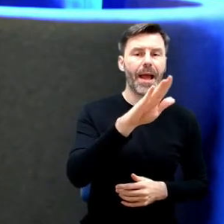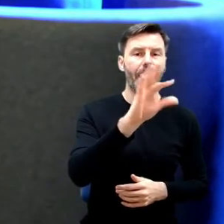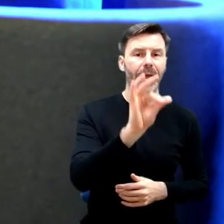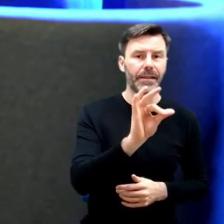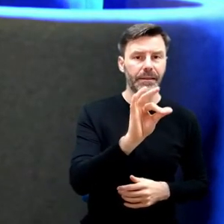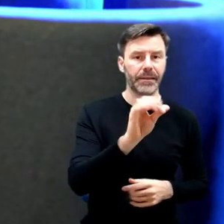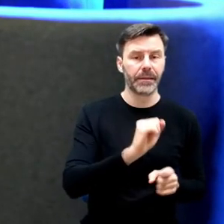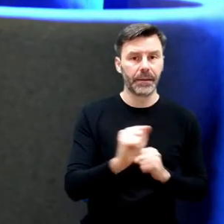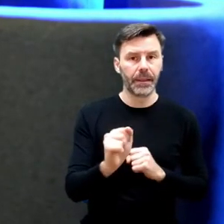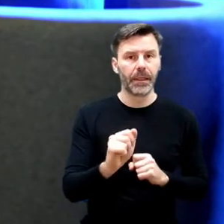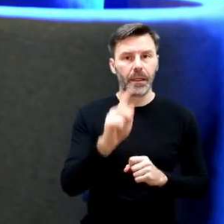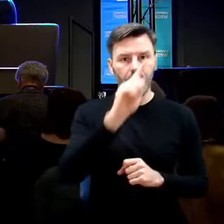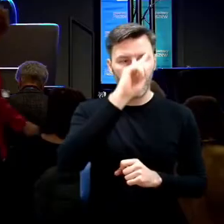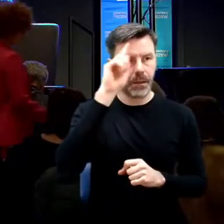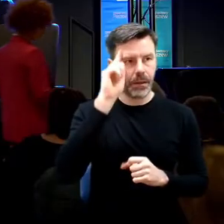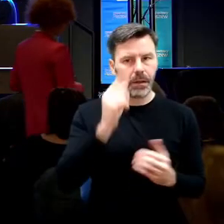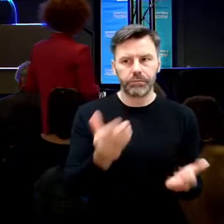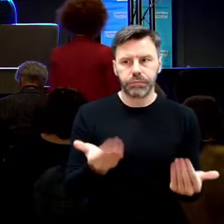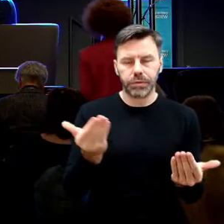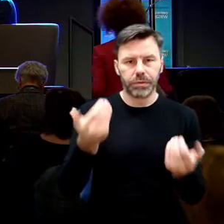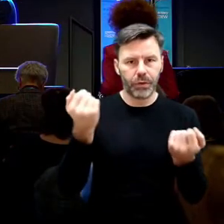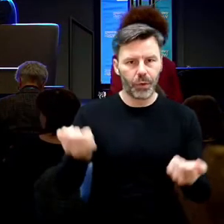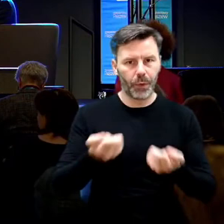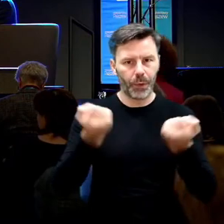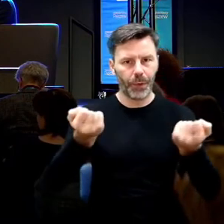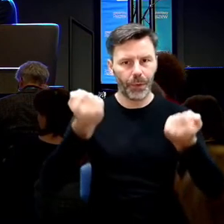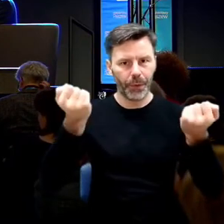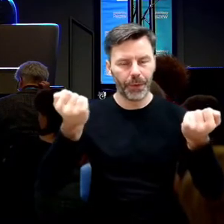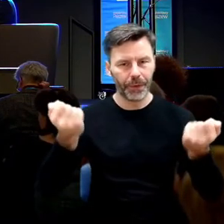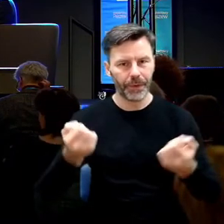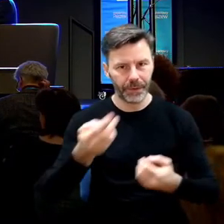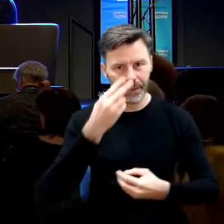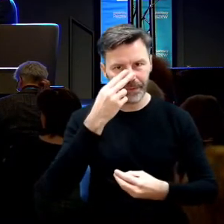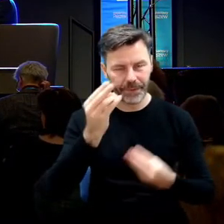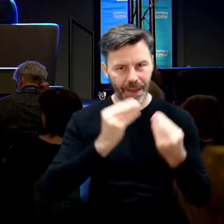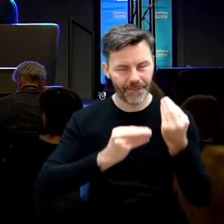bo też są inwestycje, które wychodzą właśnie